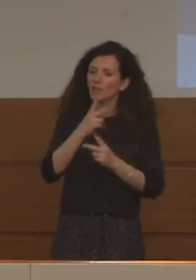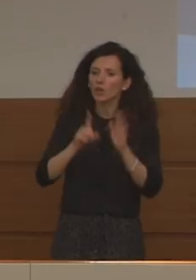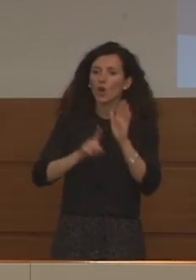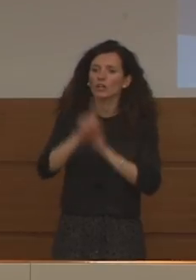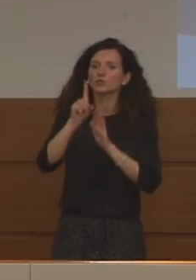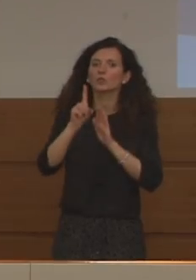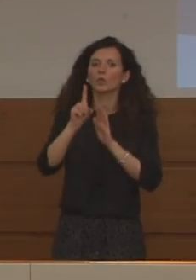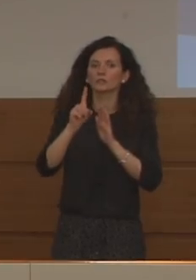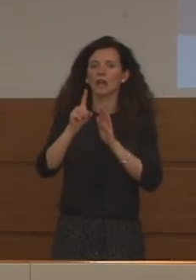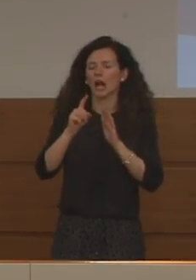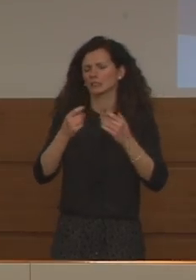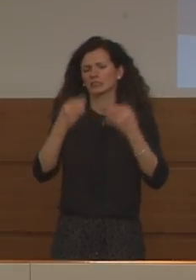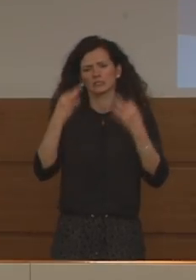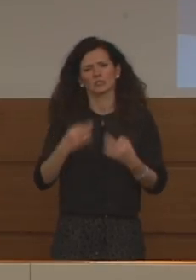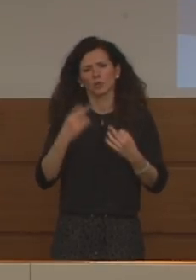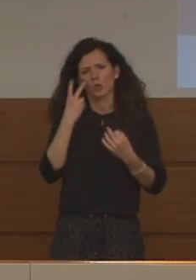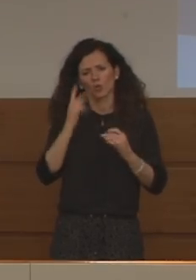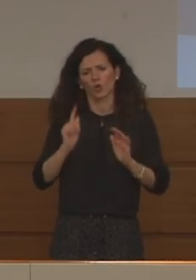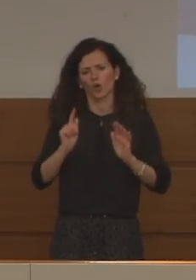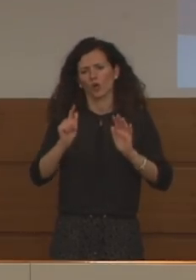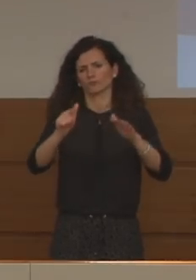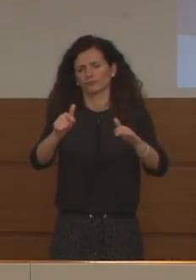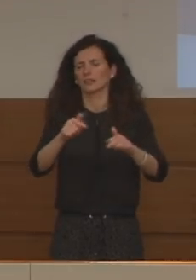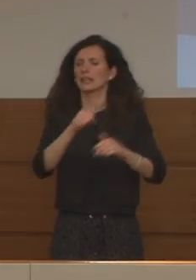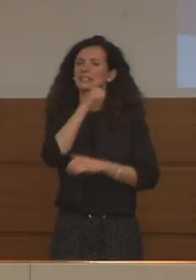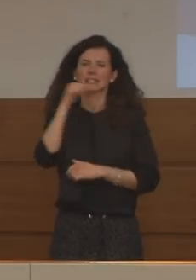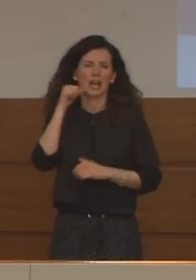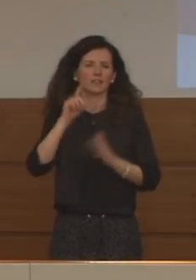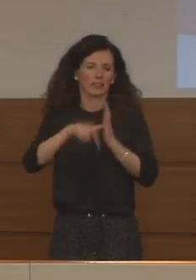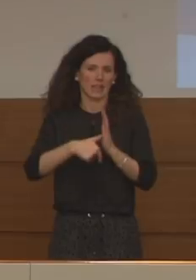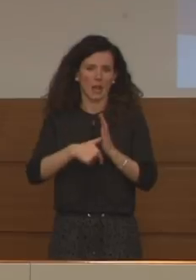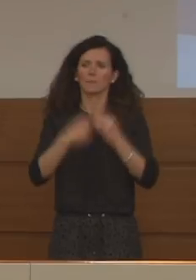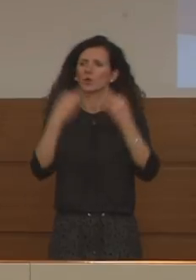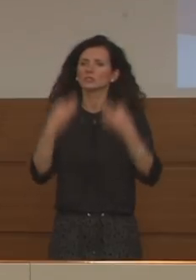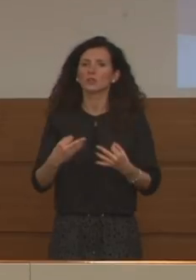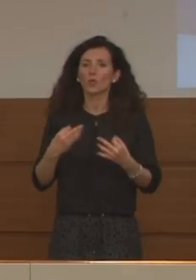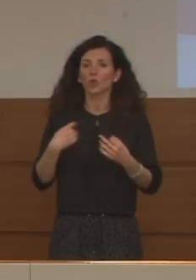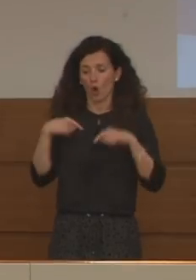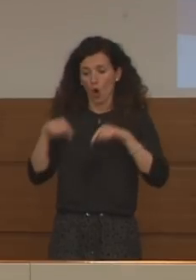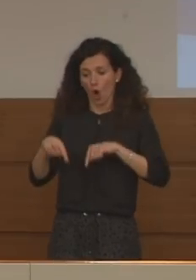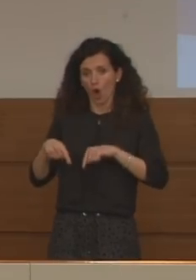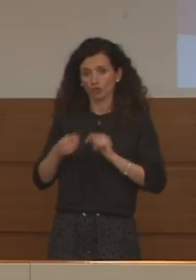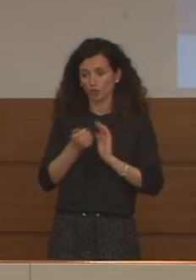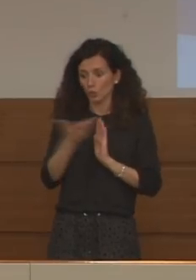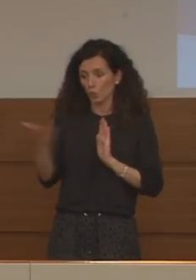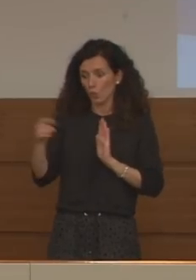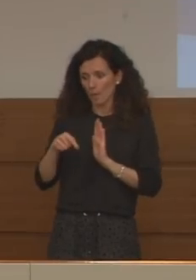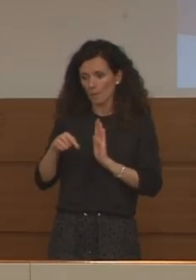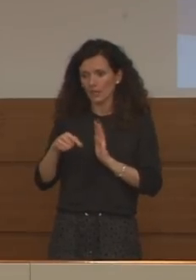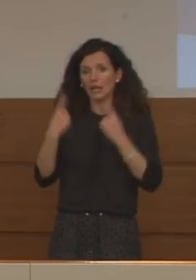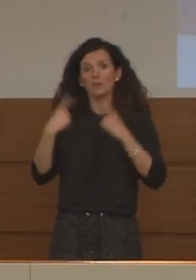in successione, quindi ci vuole un arco di tempo... sicuramente i dati che noi vediamo oggi non sono figli di questi provvedimenti ,sono figli